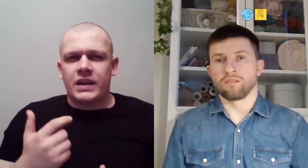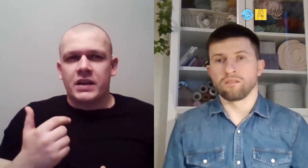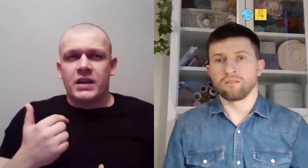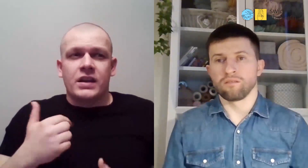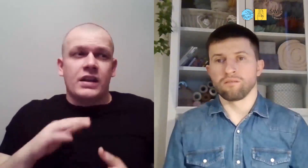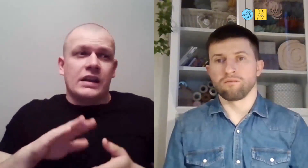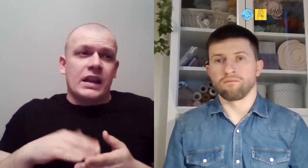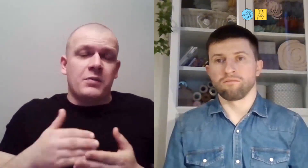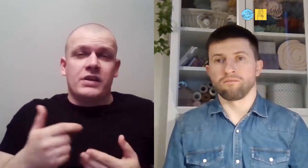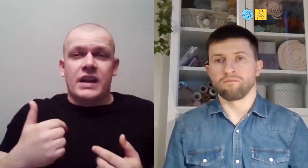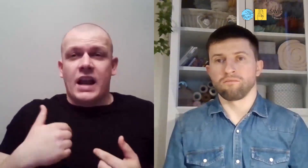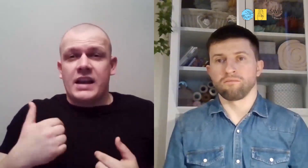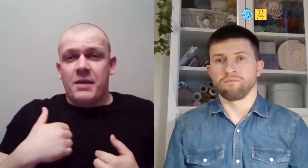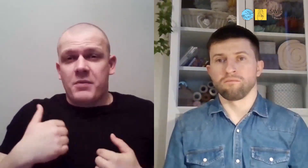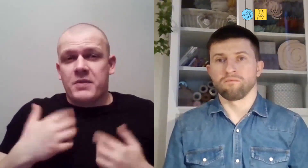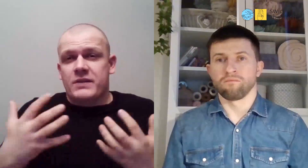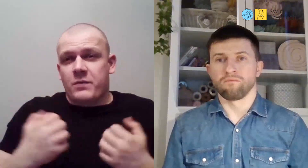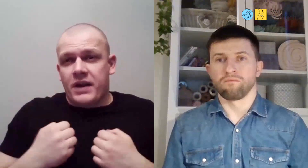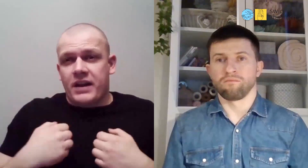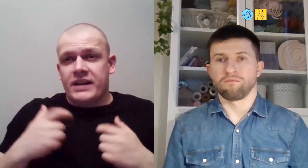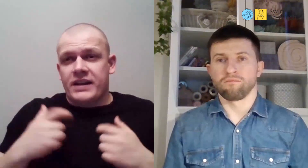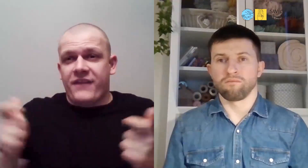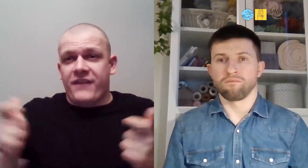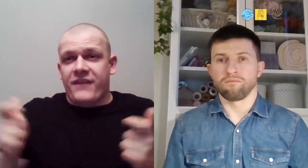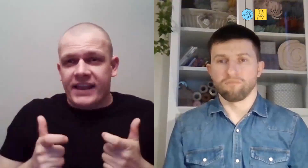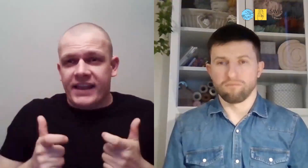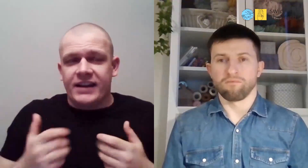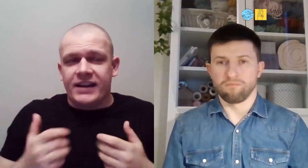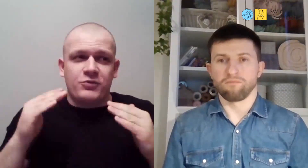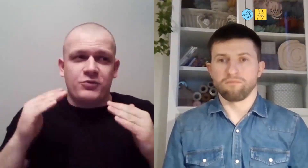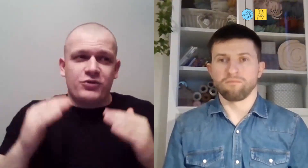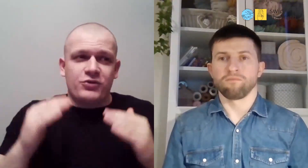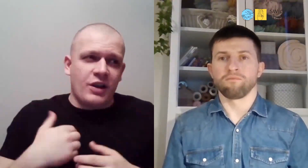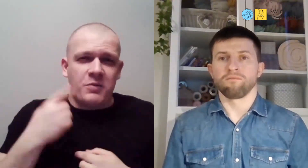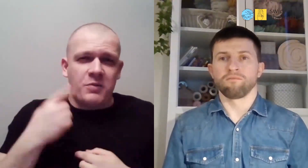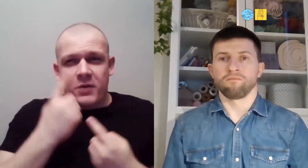[Hubert]: — Gdybym został objęty kwarantanną,